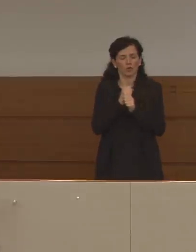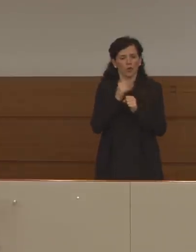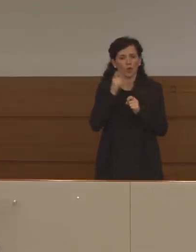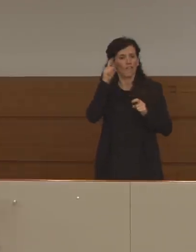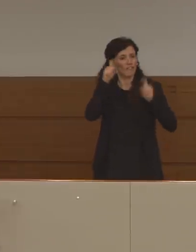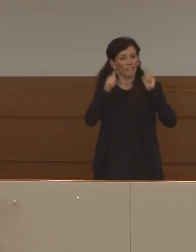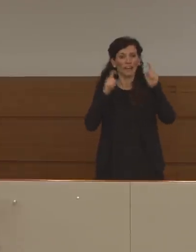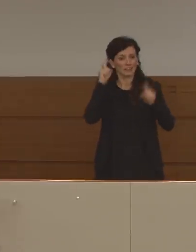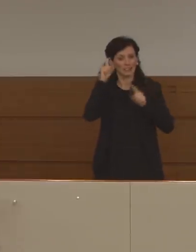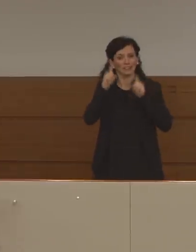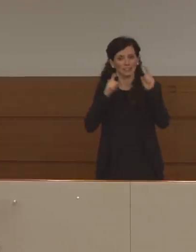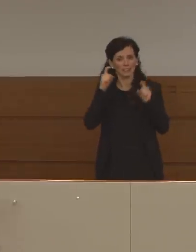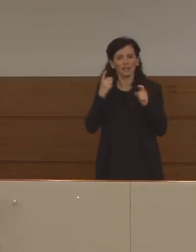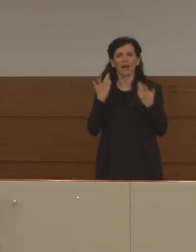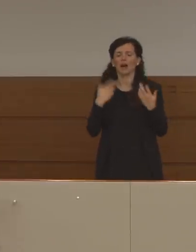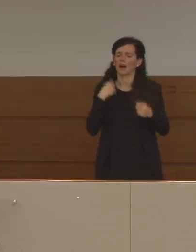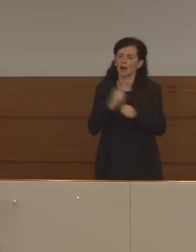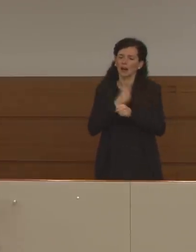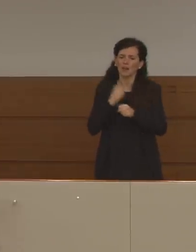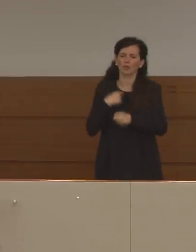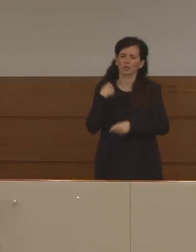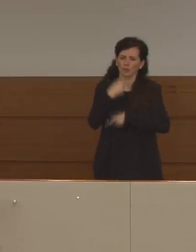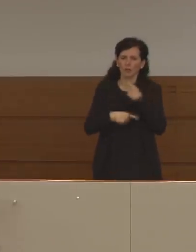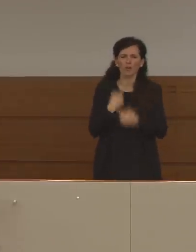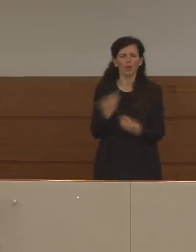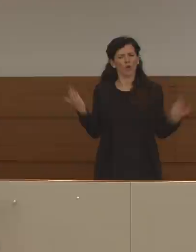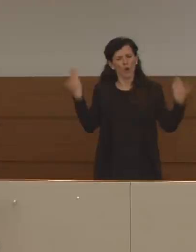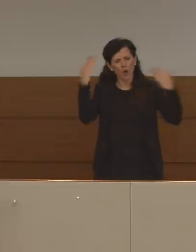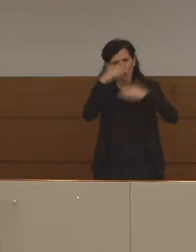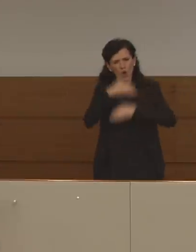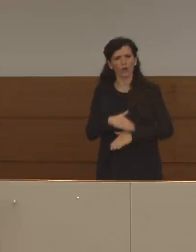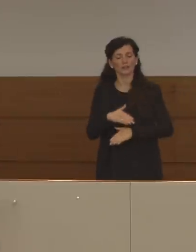si lavora fino a notte tarda e poi il giorno dopo magari non si